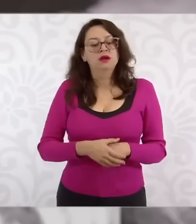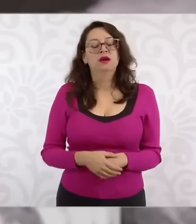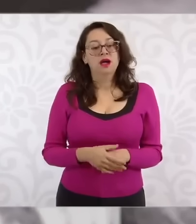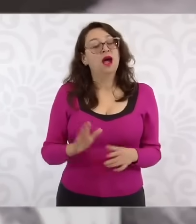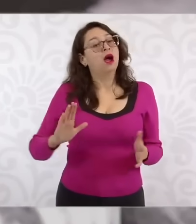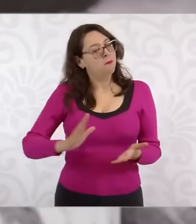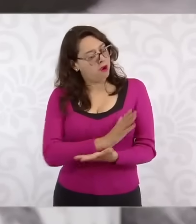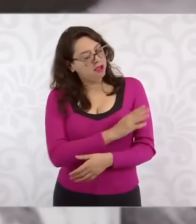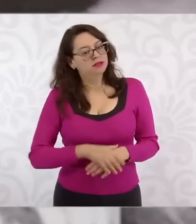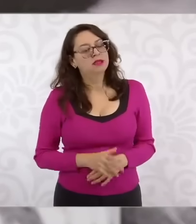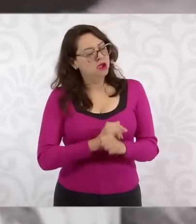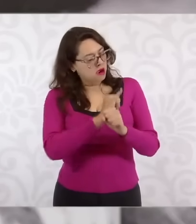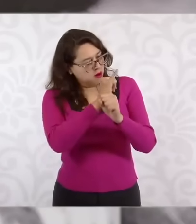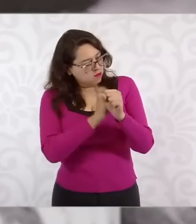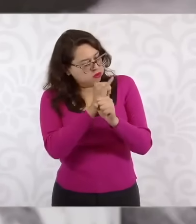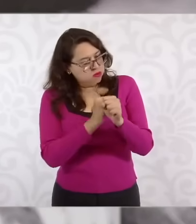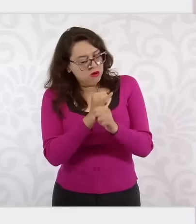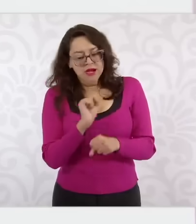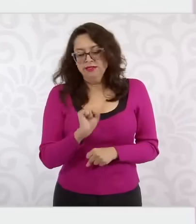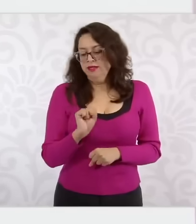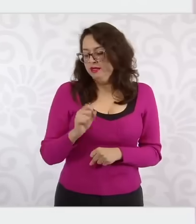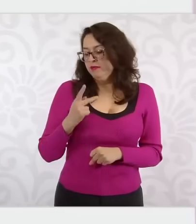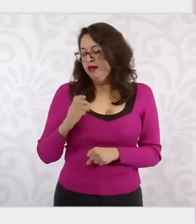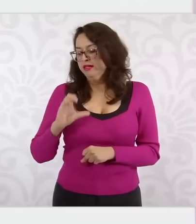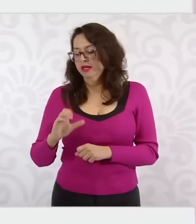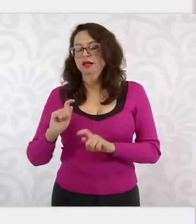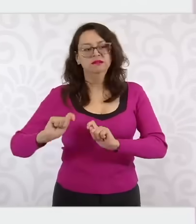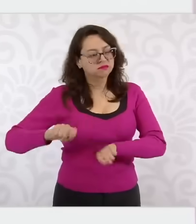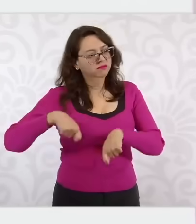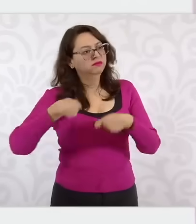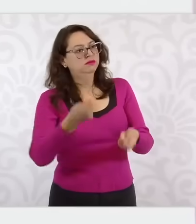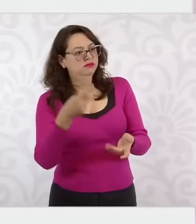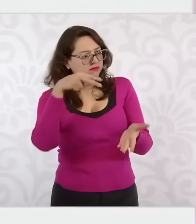personal nosotros comisionado de la Secretaría de Seguridad de manera permanente apoyando en todas